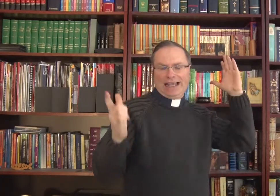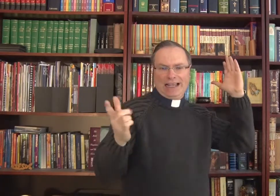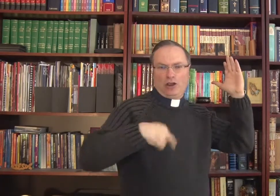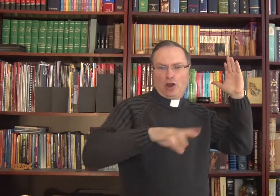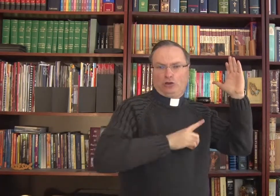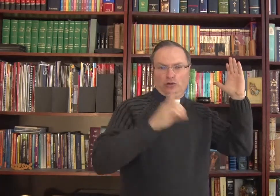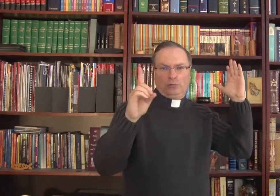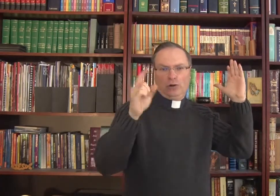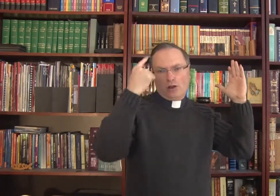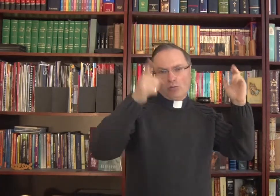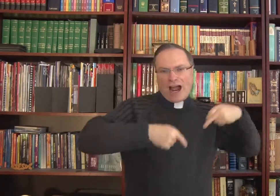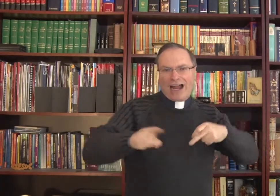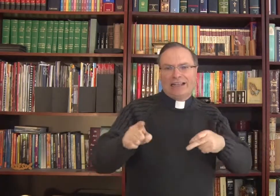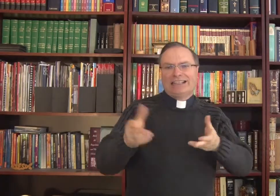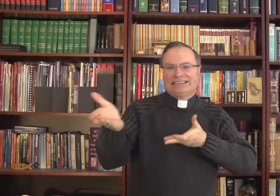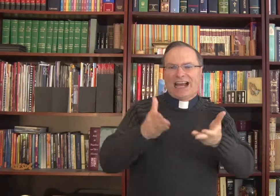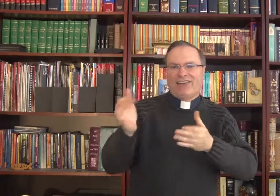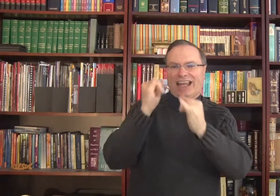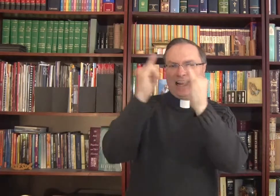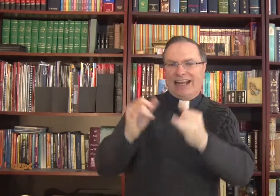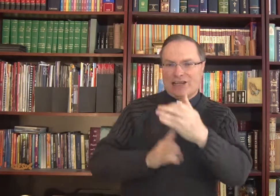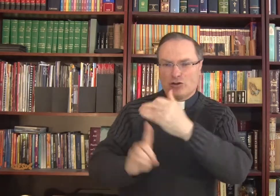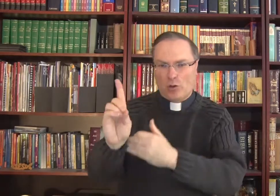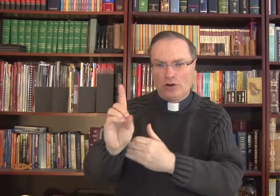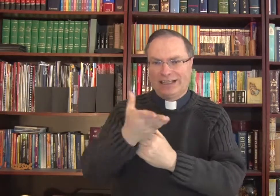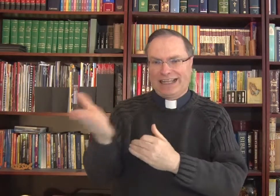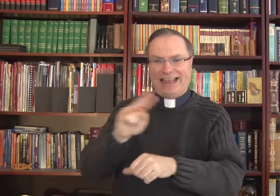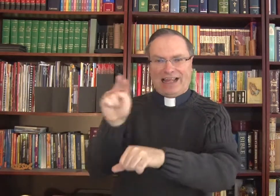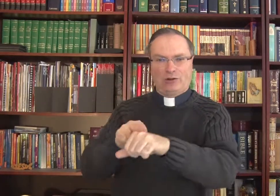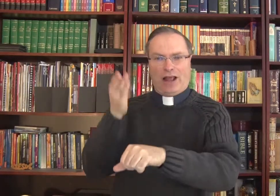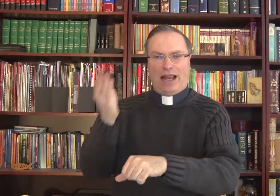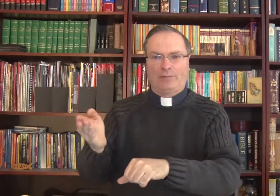notre Dieu, pour aller servir les dieux de ces nations-là.